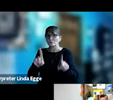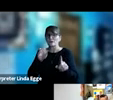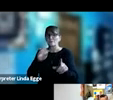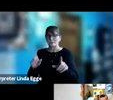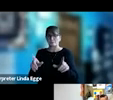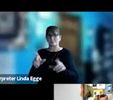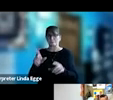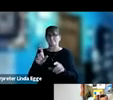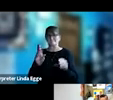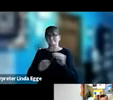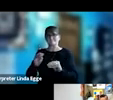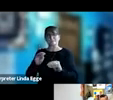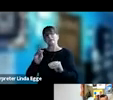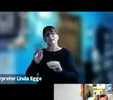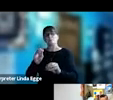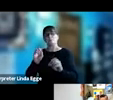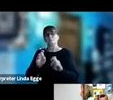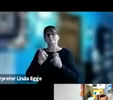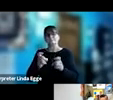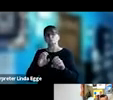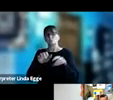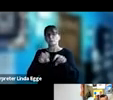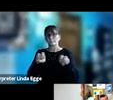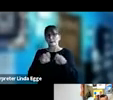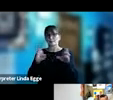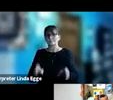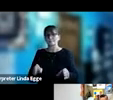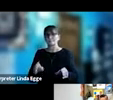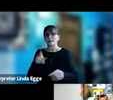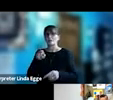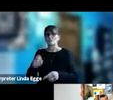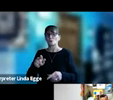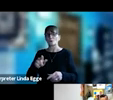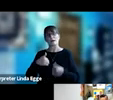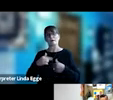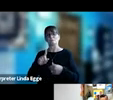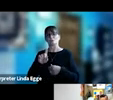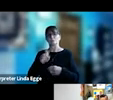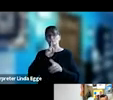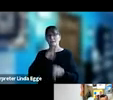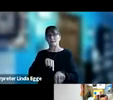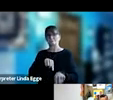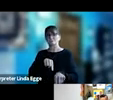y se las haremos llegar a las panelistas. Responderemos a algunas aquí. Así que tendrán respuesta a su pregunta en una semana.